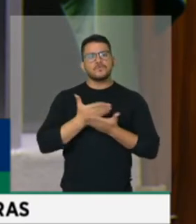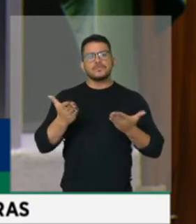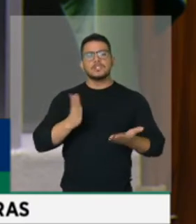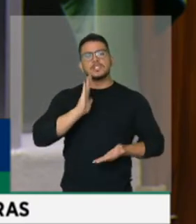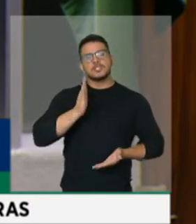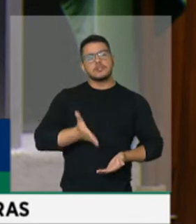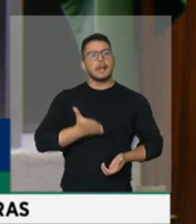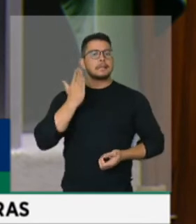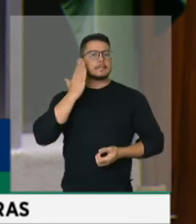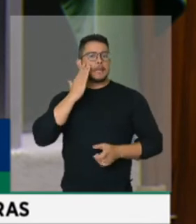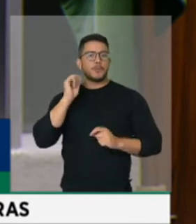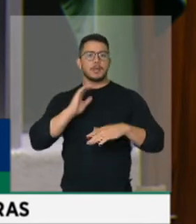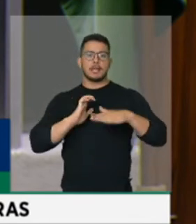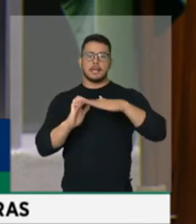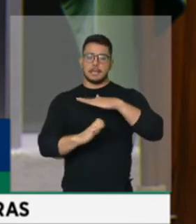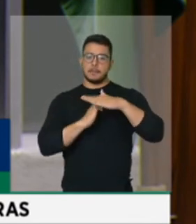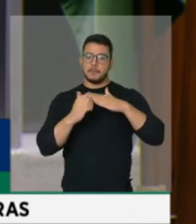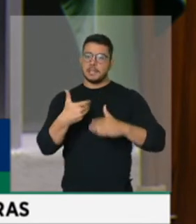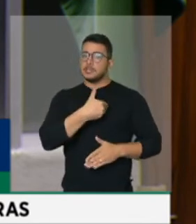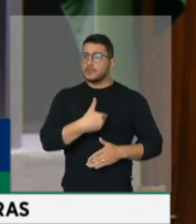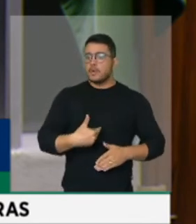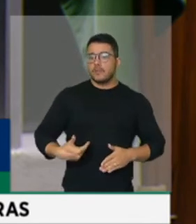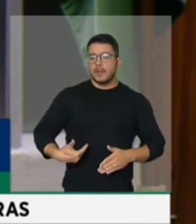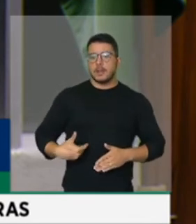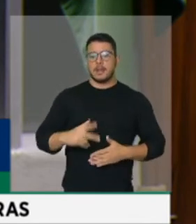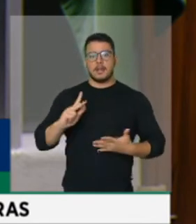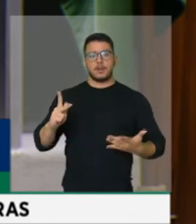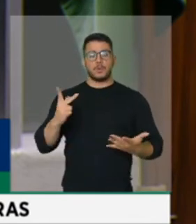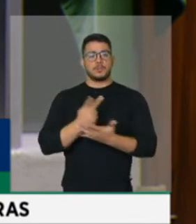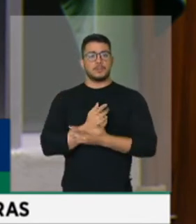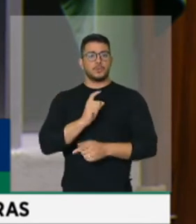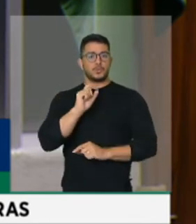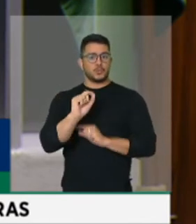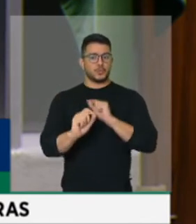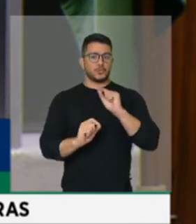QUE AS EMPRESAS... ESTATAIS... TÊM QUE SER FORTALEZA IDAS NÃO PODE SER PRIVATIZADAS,